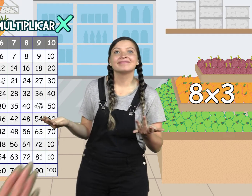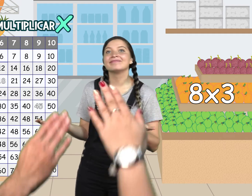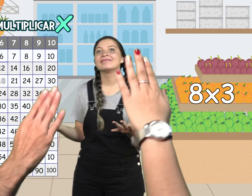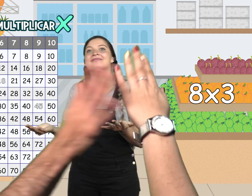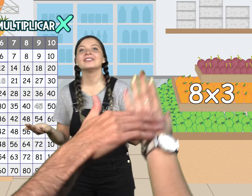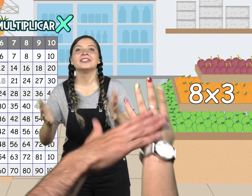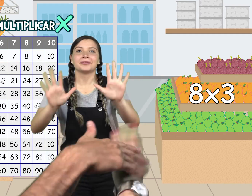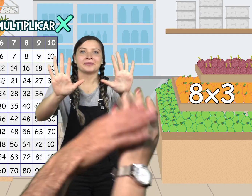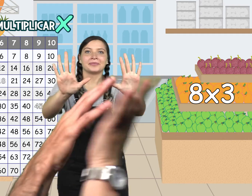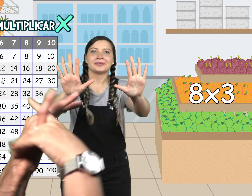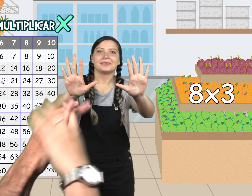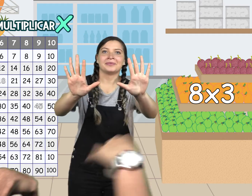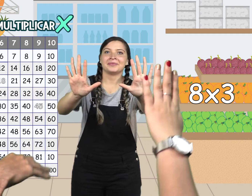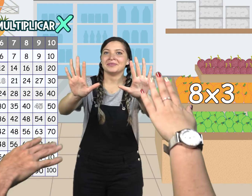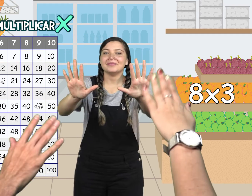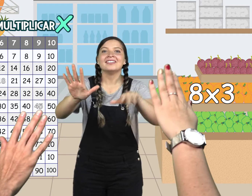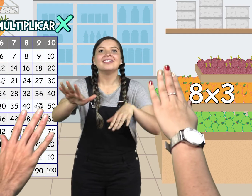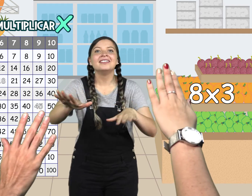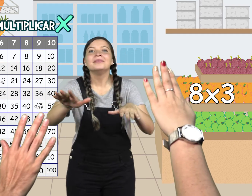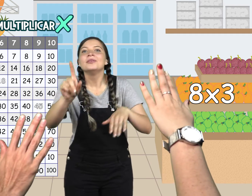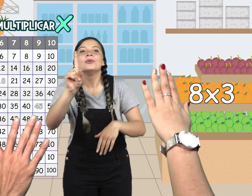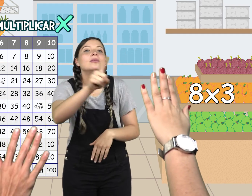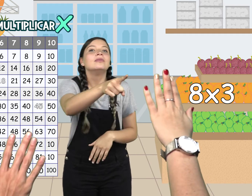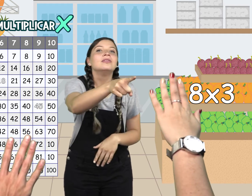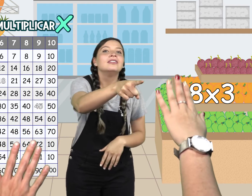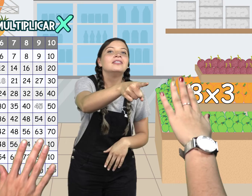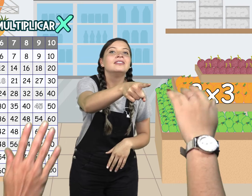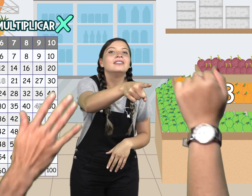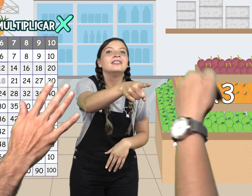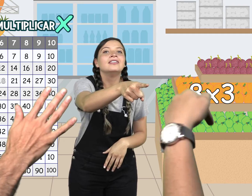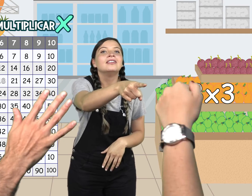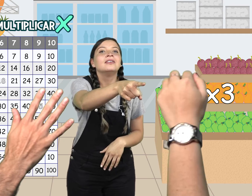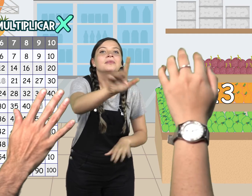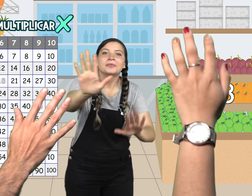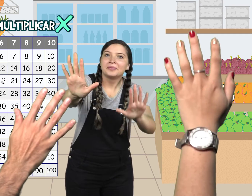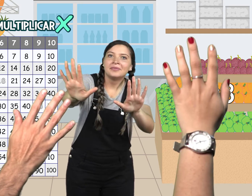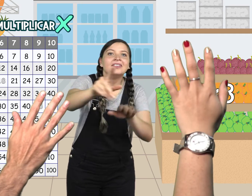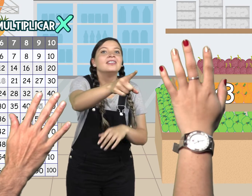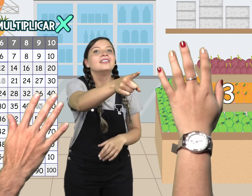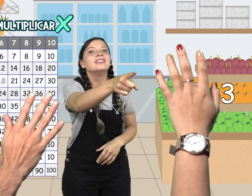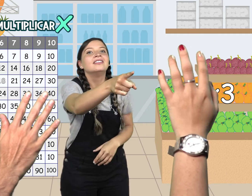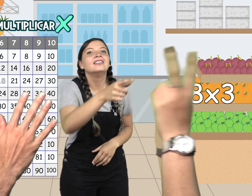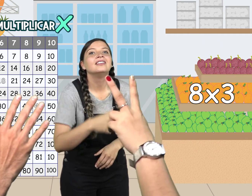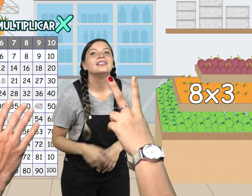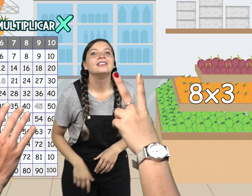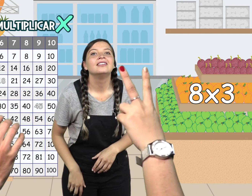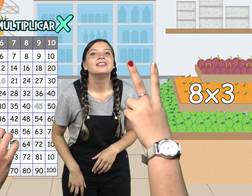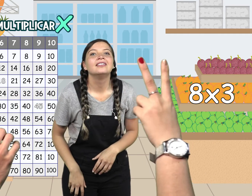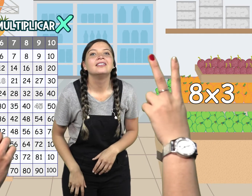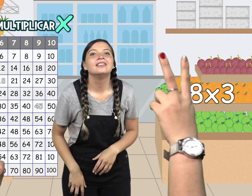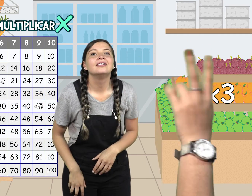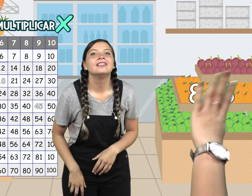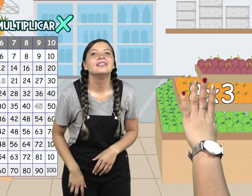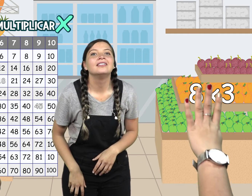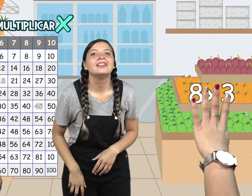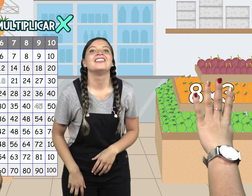Yooo... yooo... —No, yo... yo... A ver tu... Espera. Es veinticuatro.